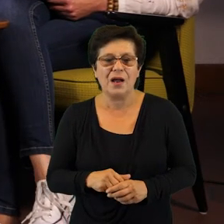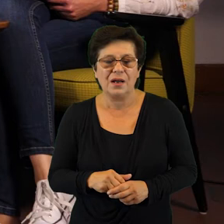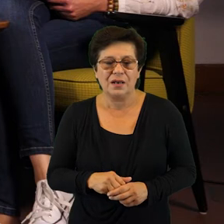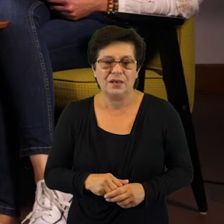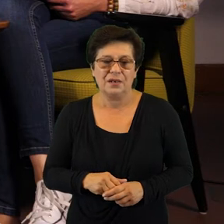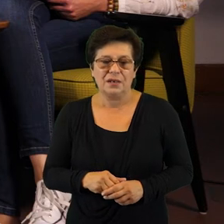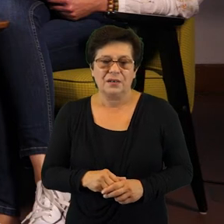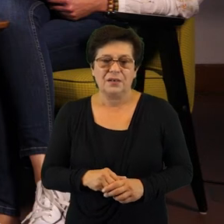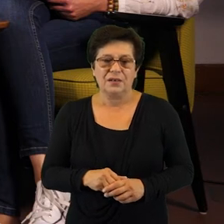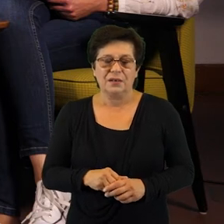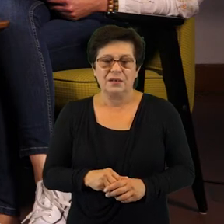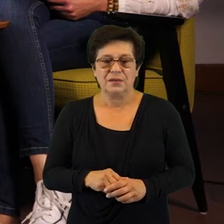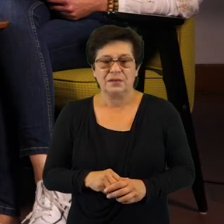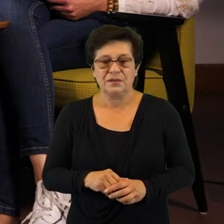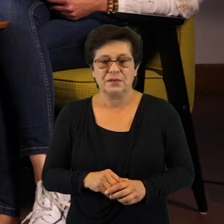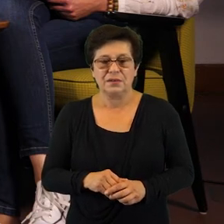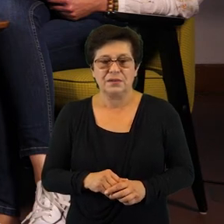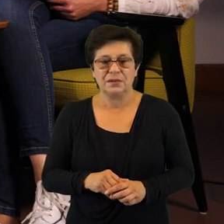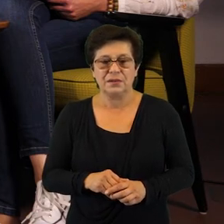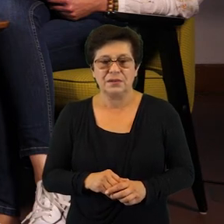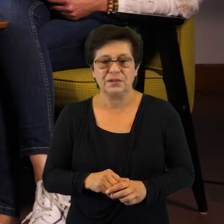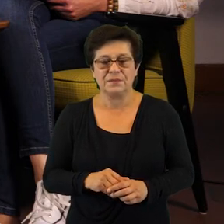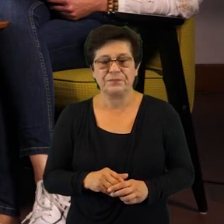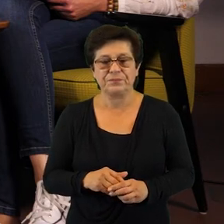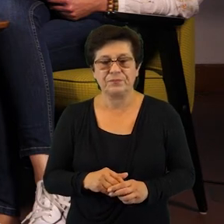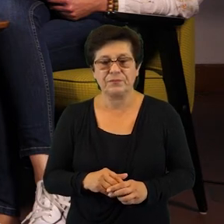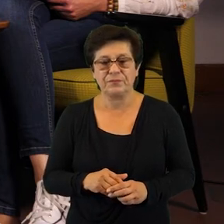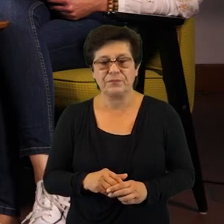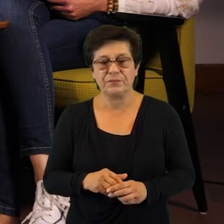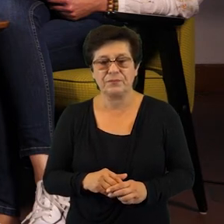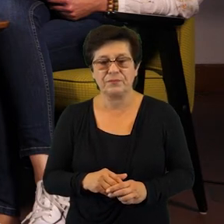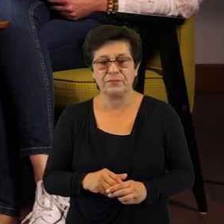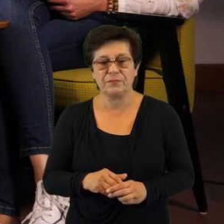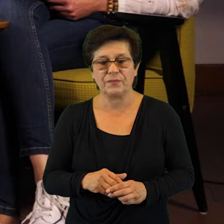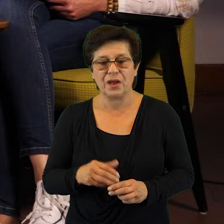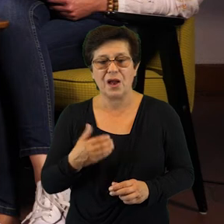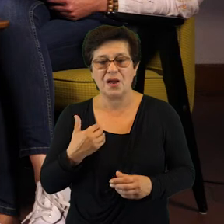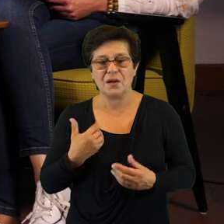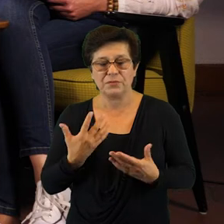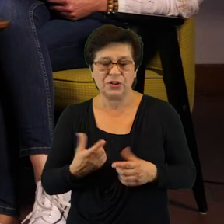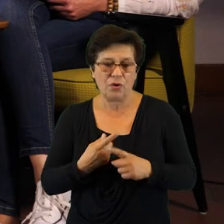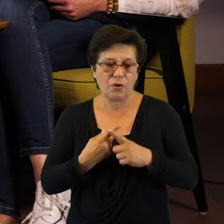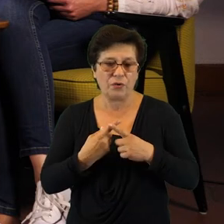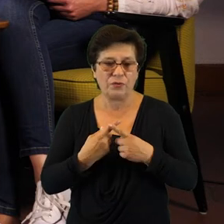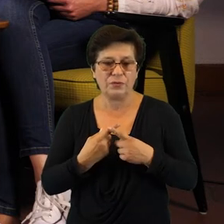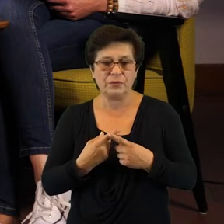i tego wszystkiego, co się dzieje. Chociaż oczywiście w jakimś skrócie, jakiejś panoramie do esbeków i salonu,